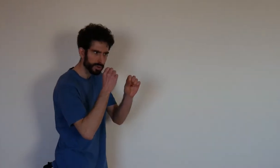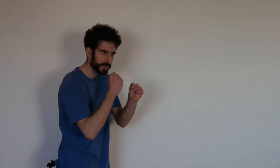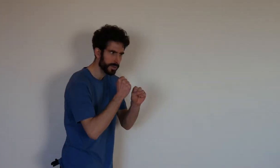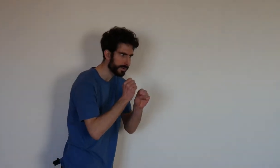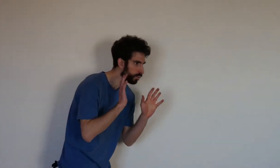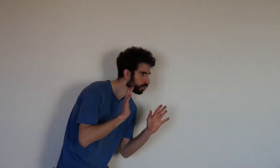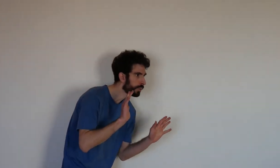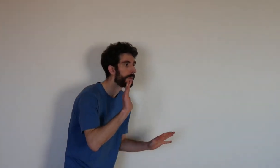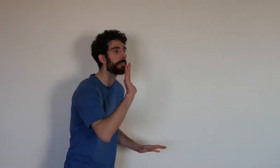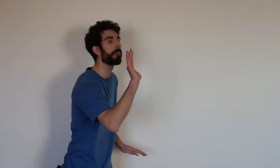Ouh là, il est concentré.